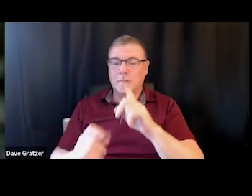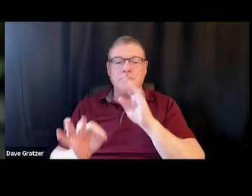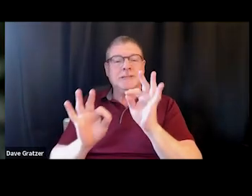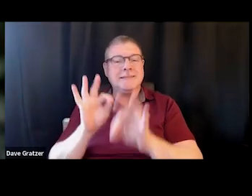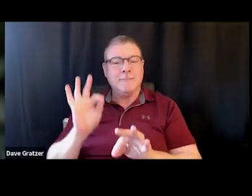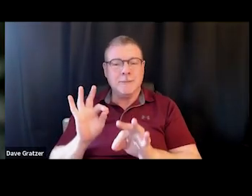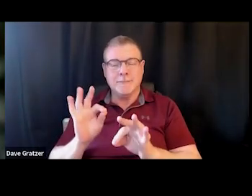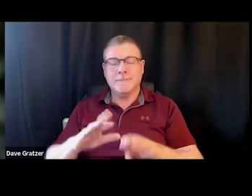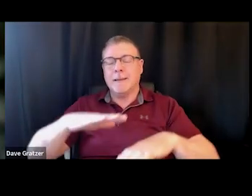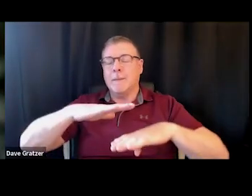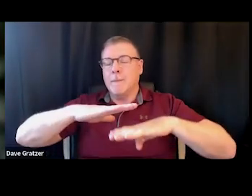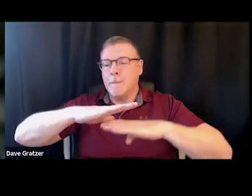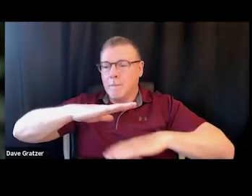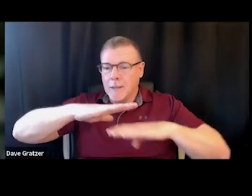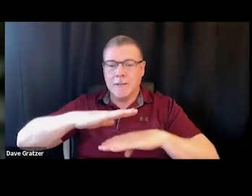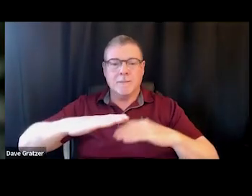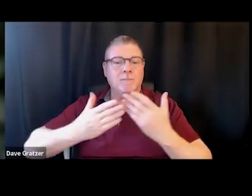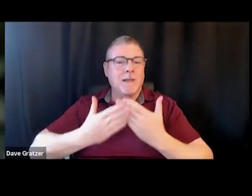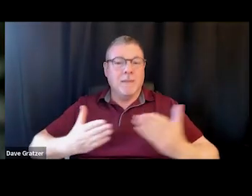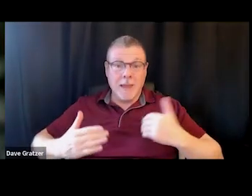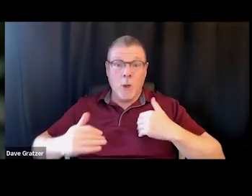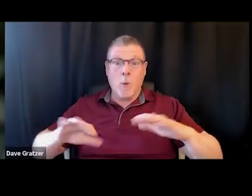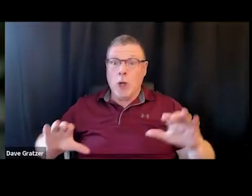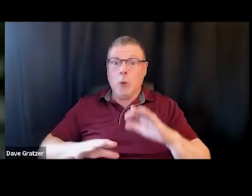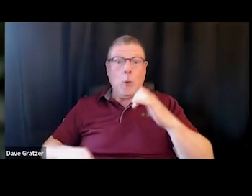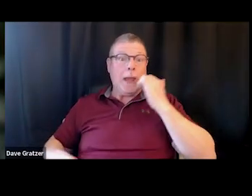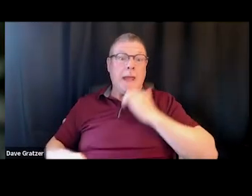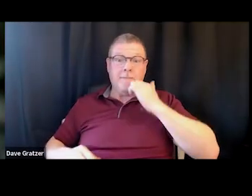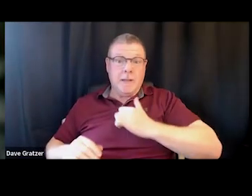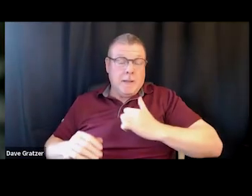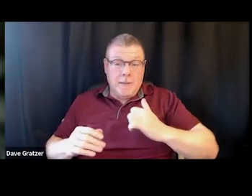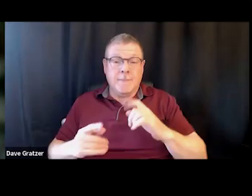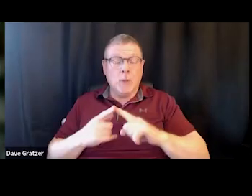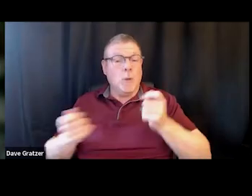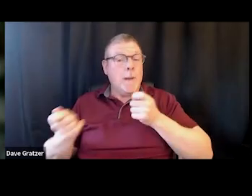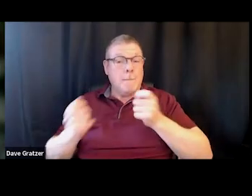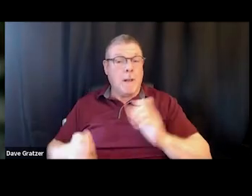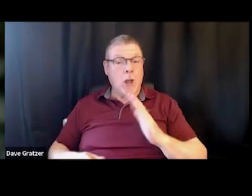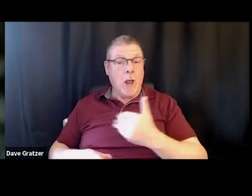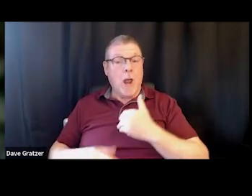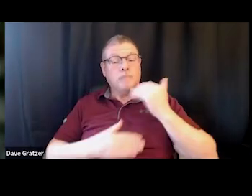pueden ser básicas, son cosas que podríamos hacer todos los días para manejar nuestras rutinas diarias,